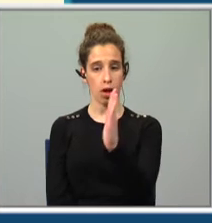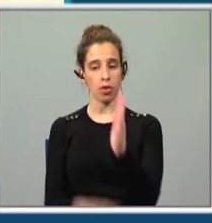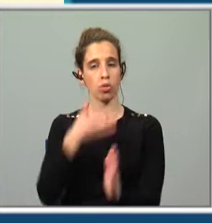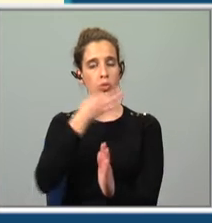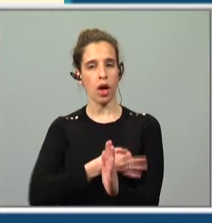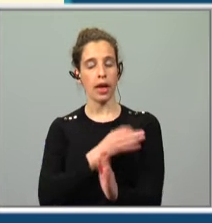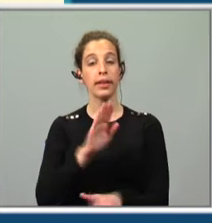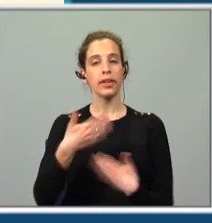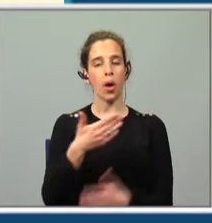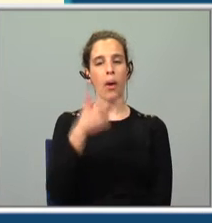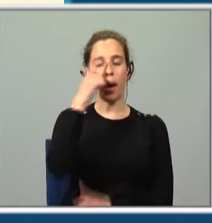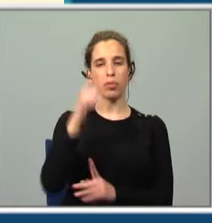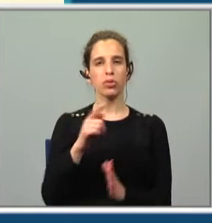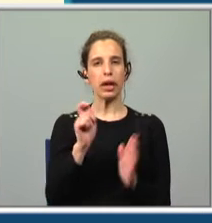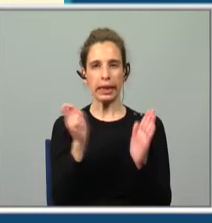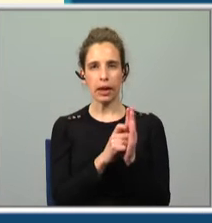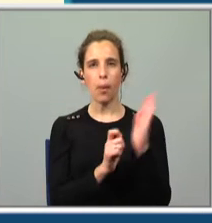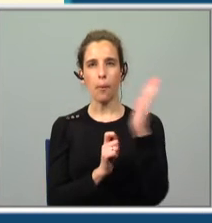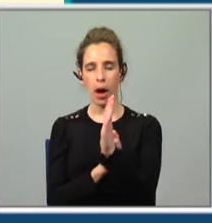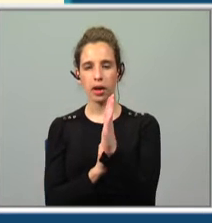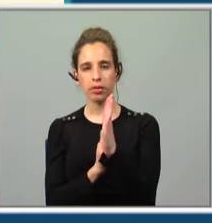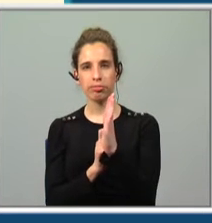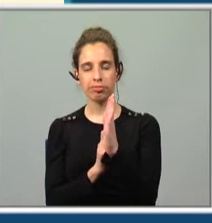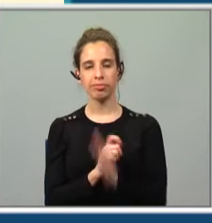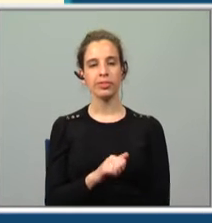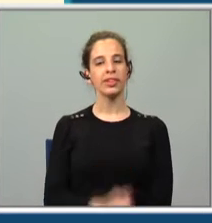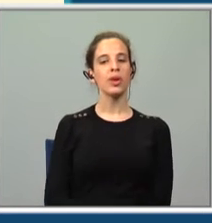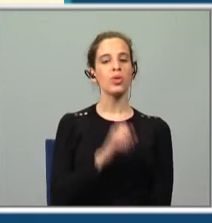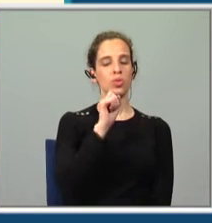entao a professora assinalou vem os parágrafos são podemos voltar a ficar 然後老師示意過來段落是我們能不能回去留下來